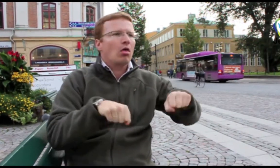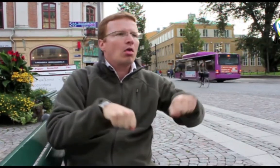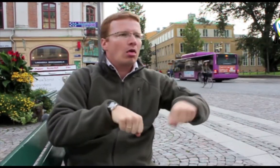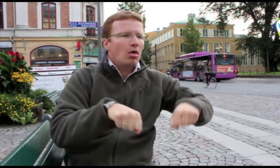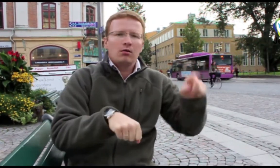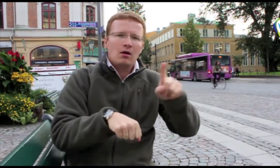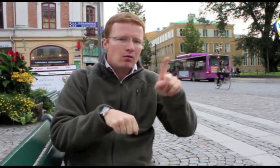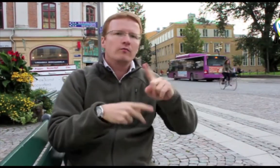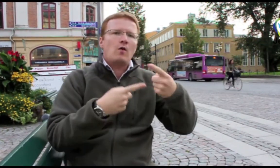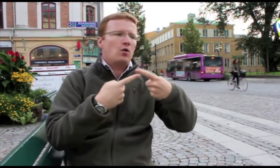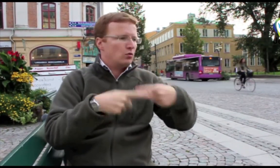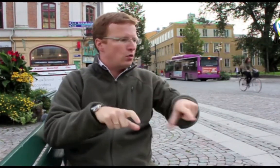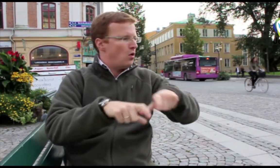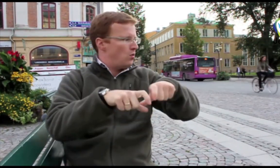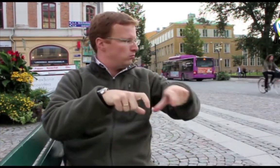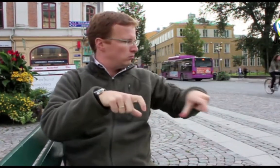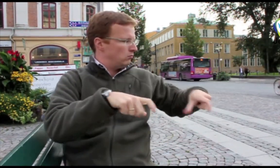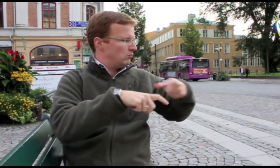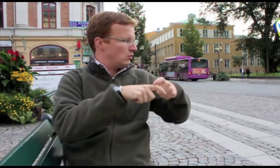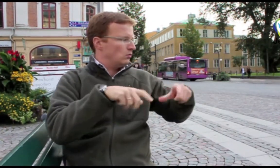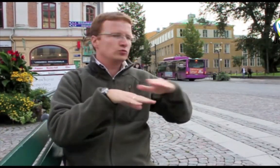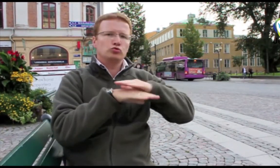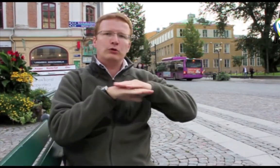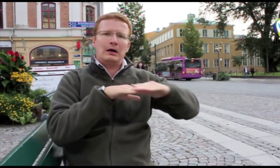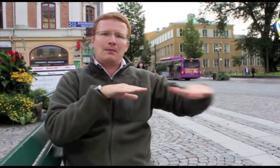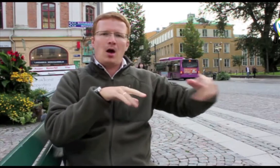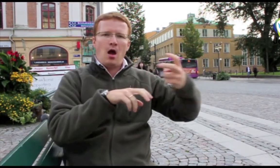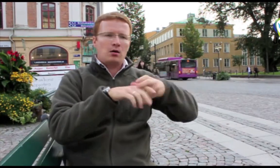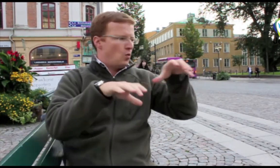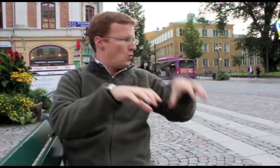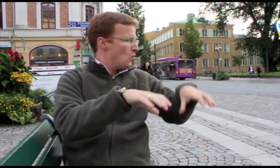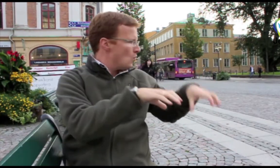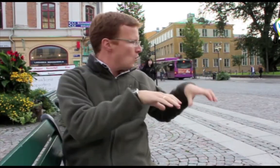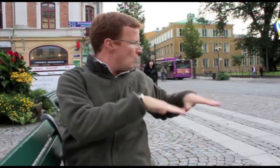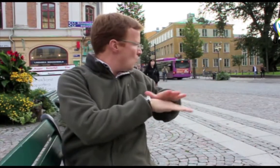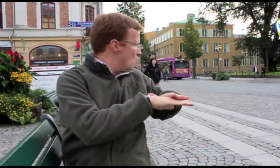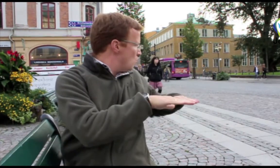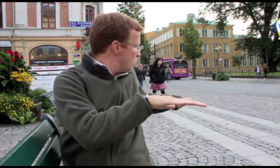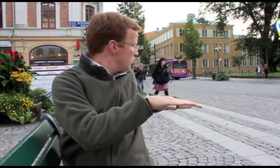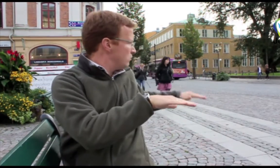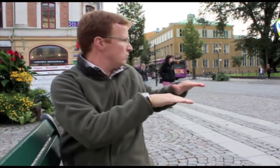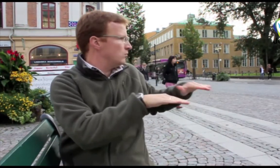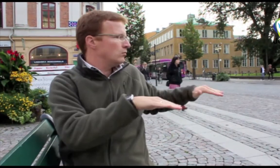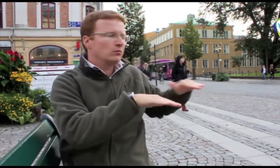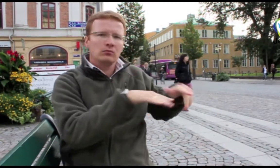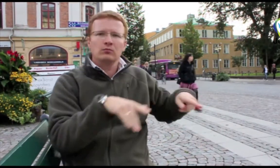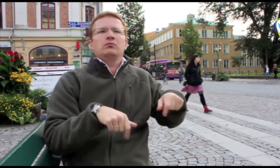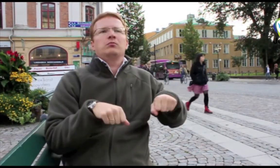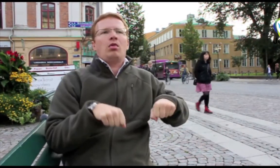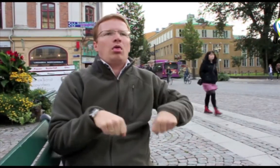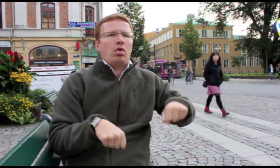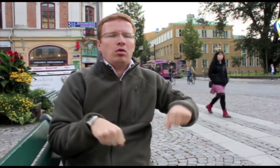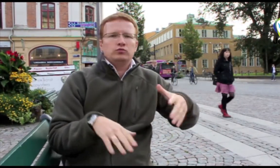hogy ne rázódjanak, hanem tudjanak közlekedni. Van külön simaköves út is, nekik azon célszerű közlekedni.